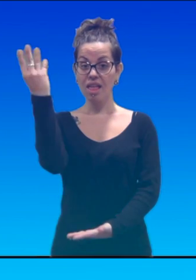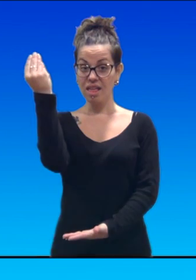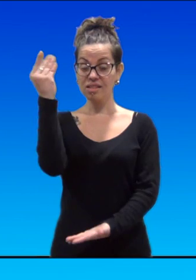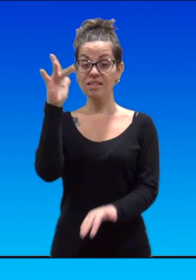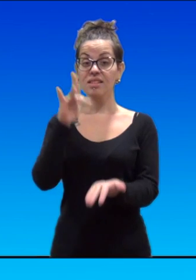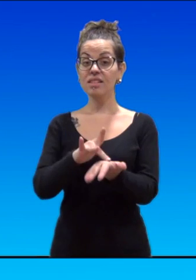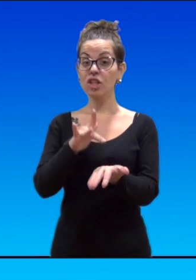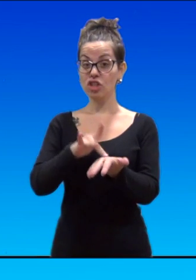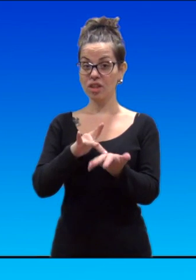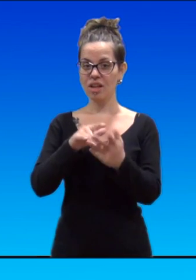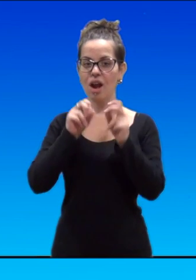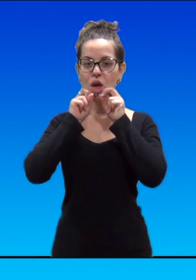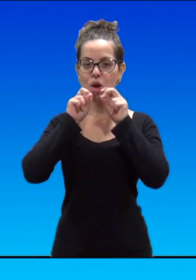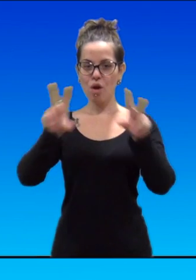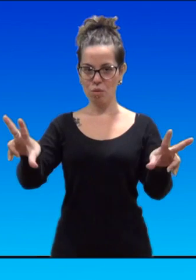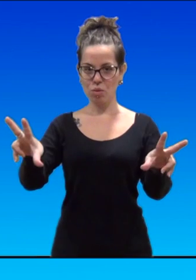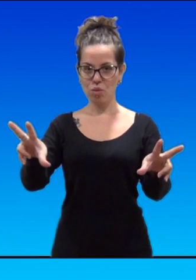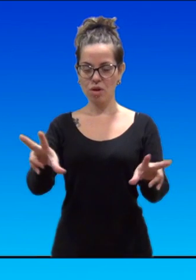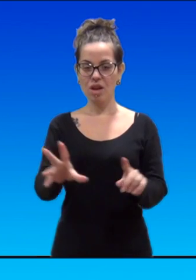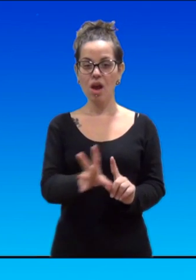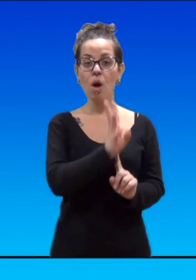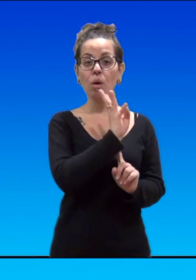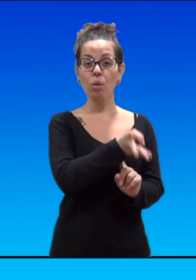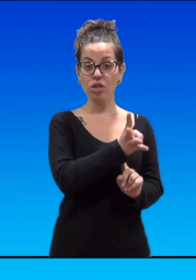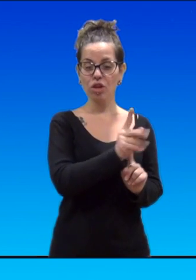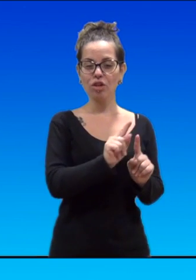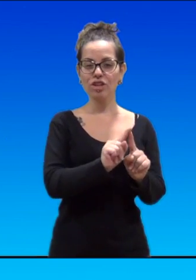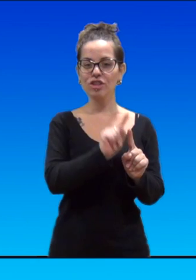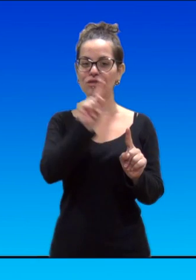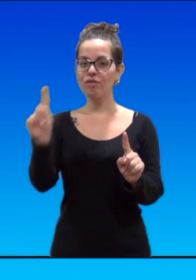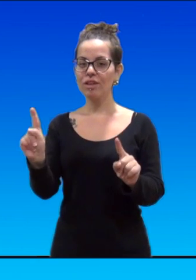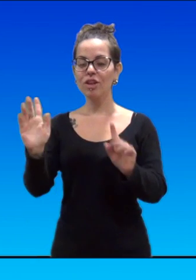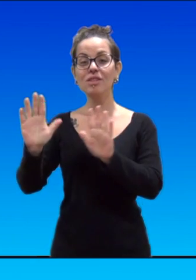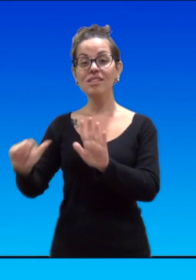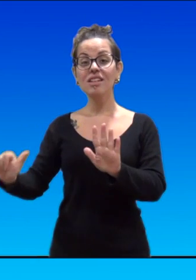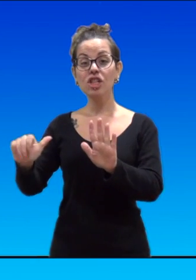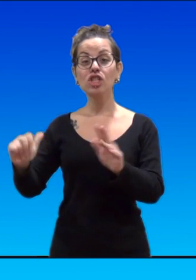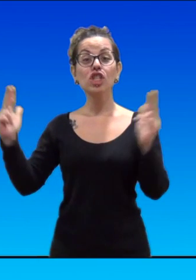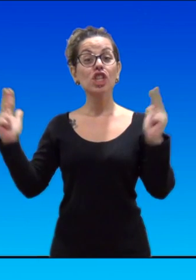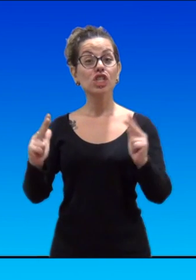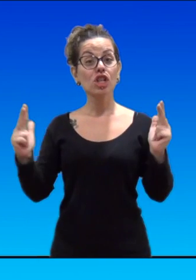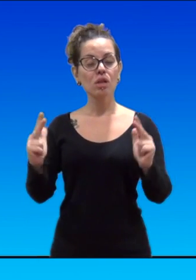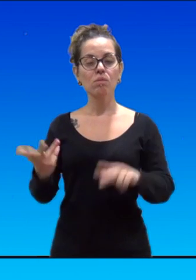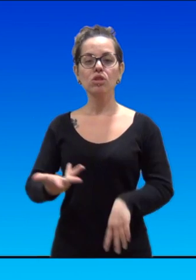La Sede Centrale ENS comunica che si terrà dal 14 al 16 dicembre